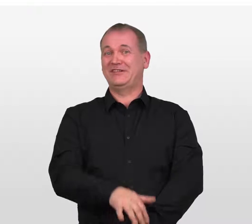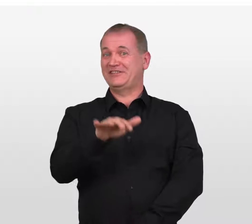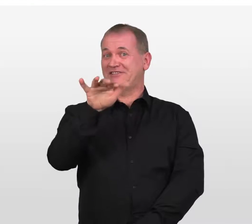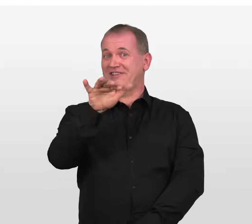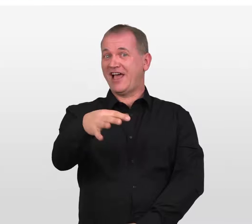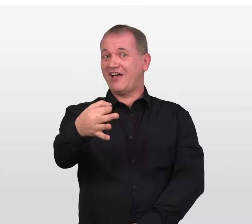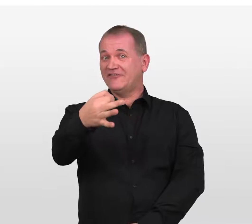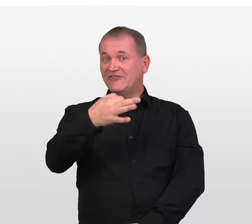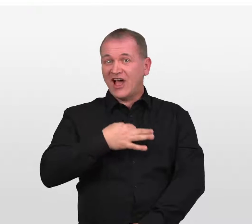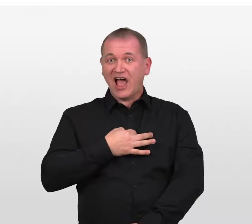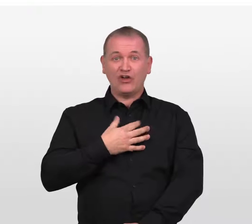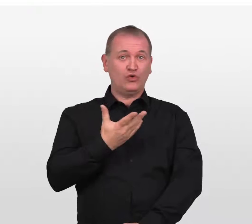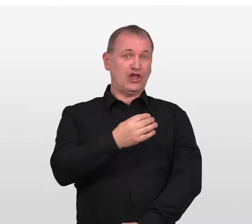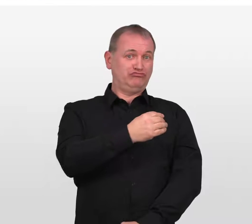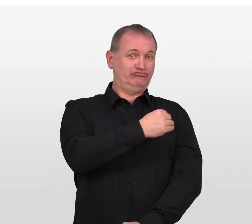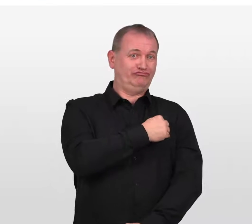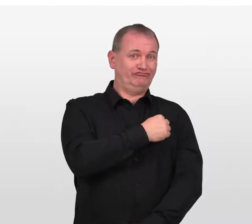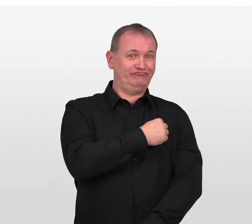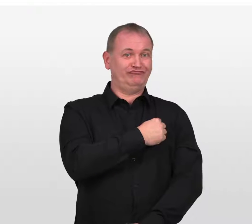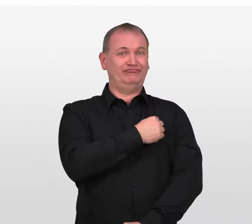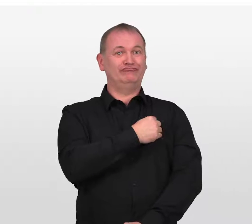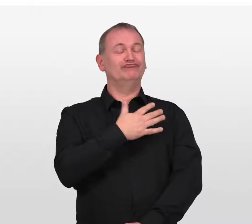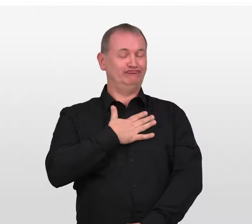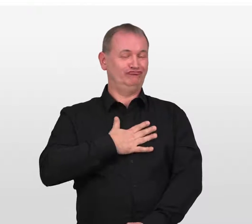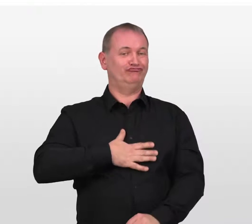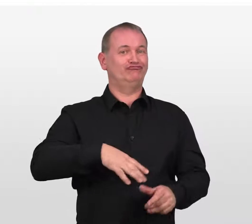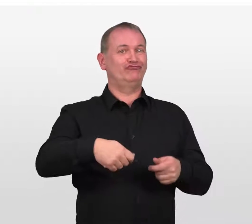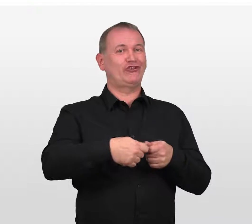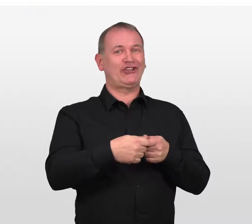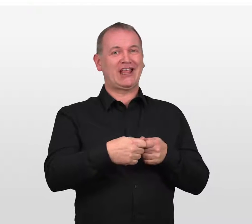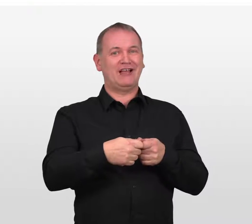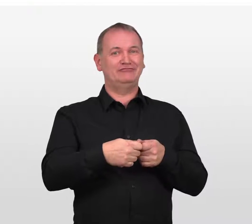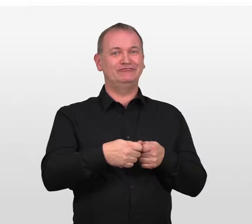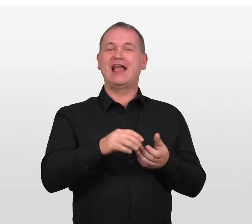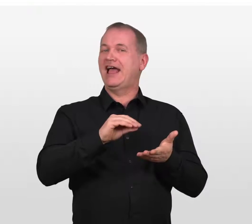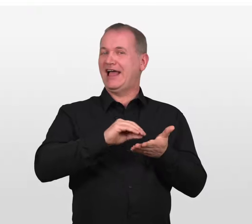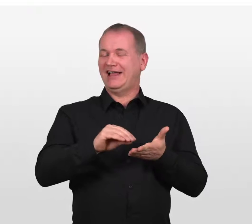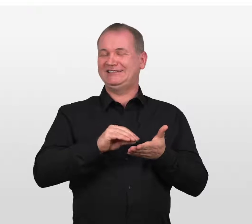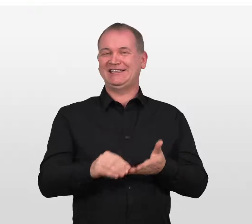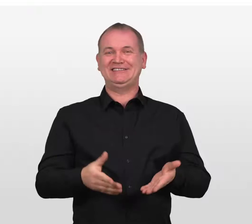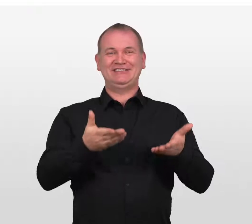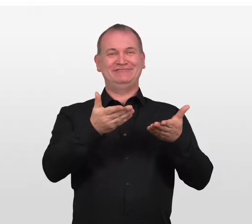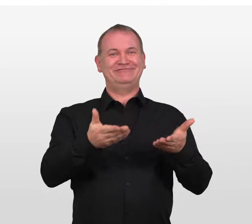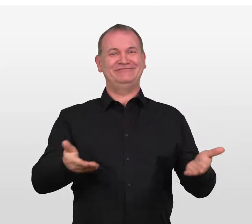Unetrtitelproduktion www.gebaerdenfabrik.de